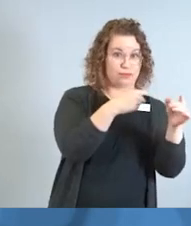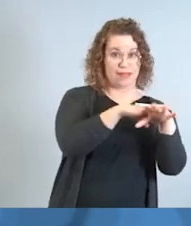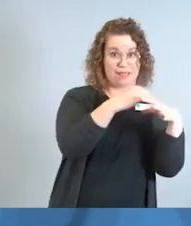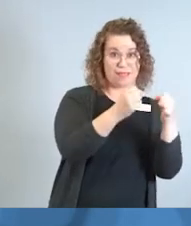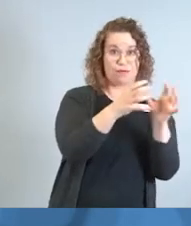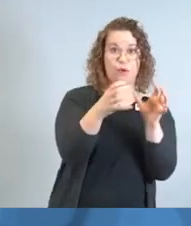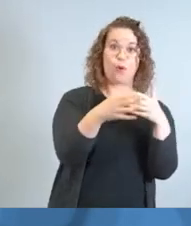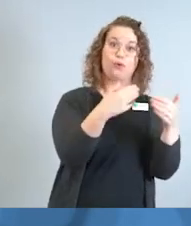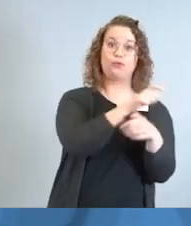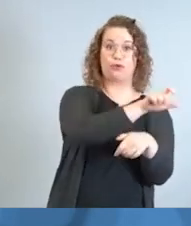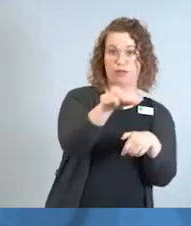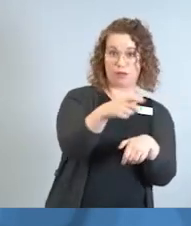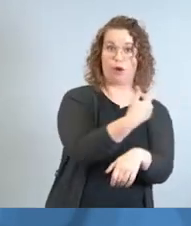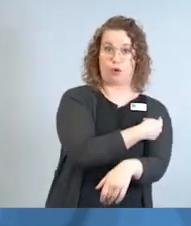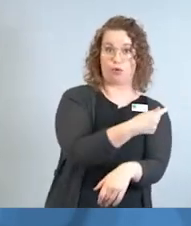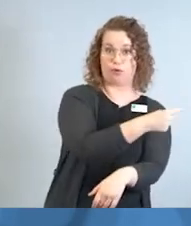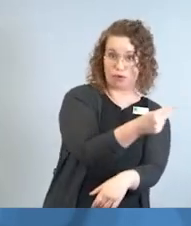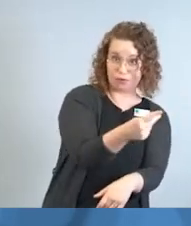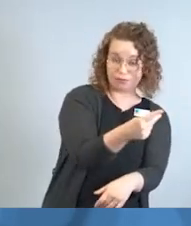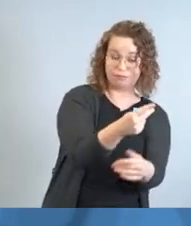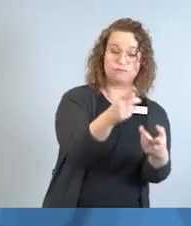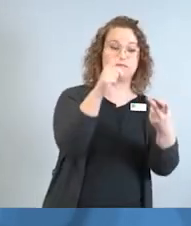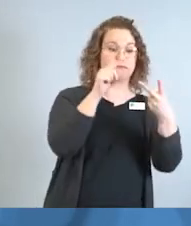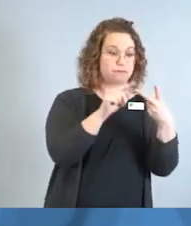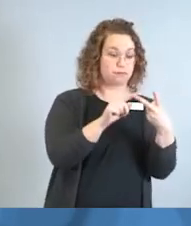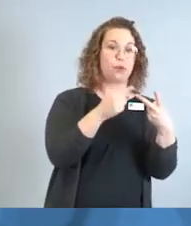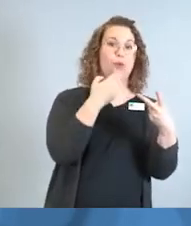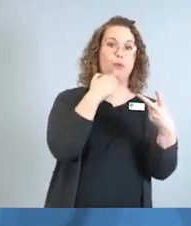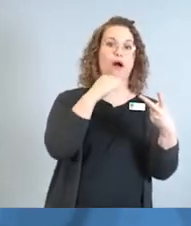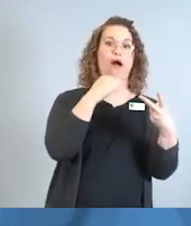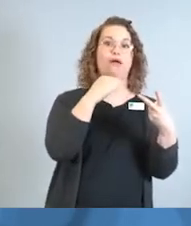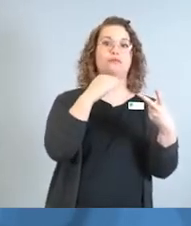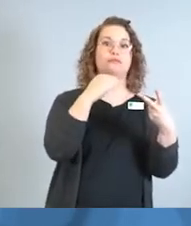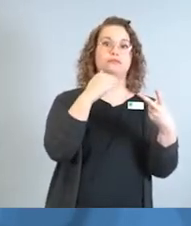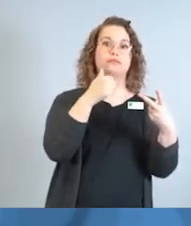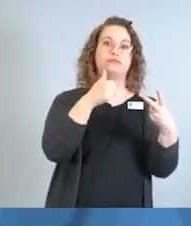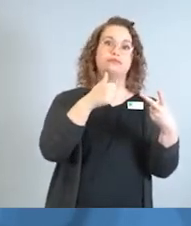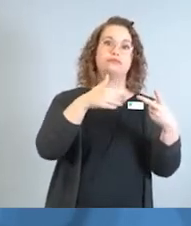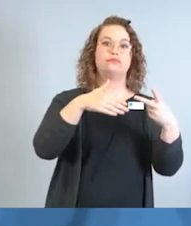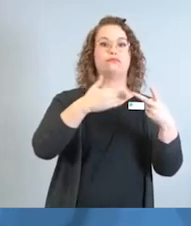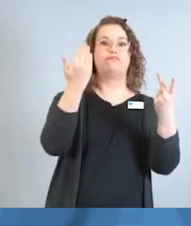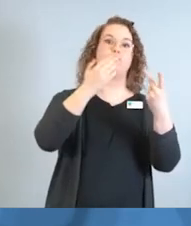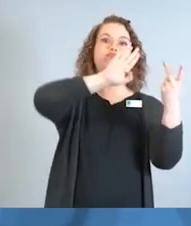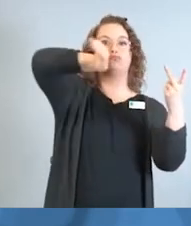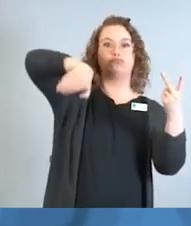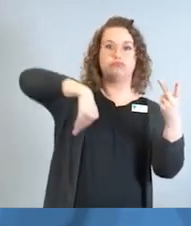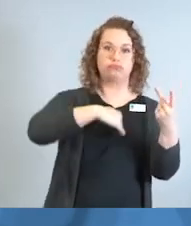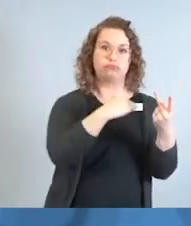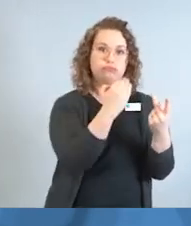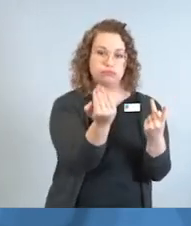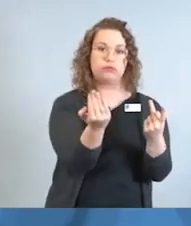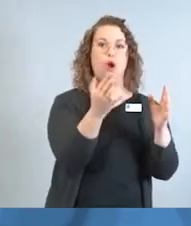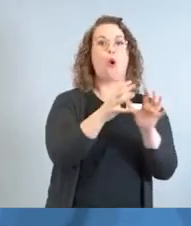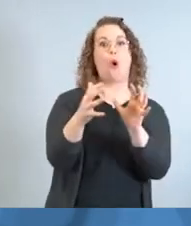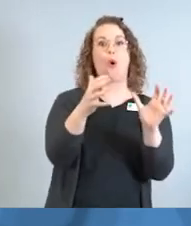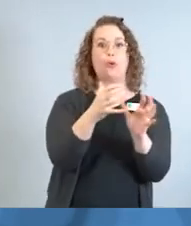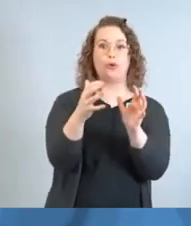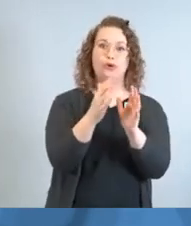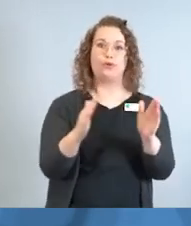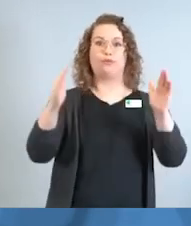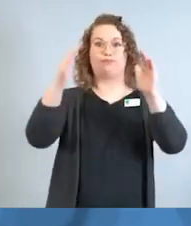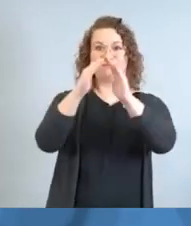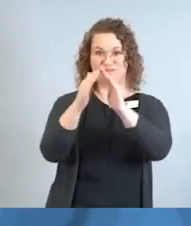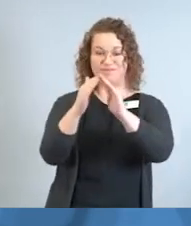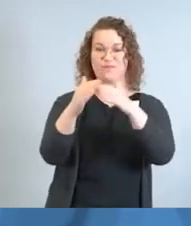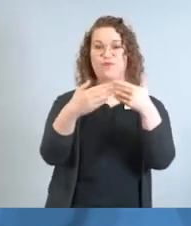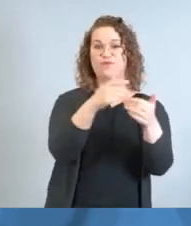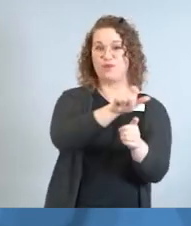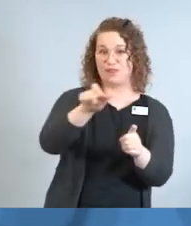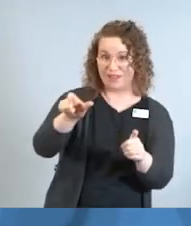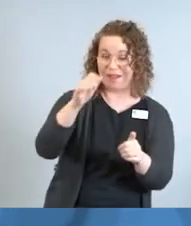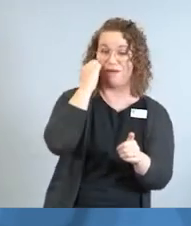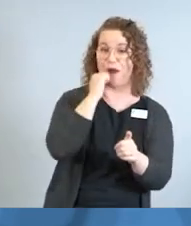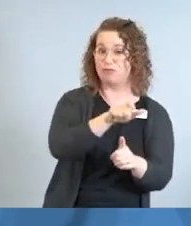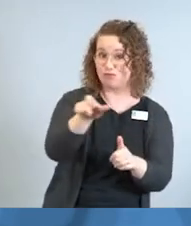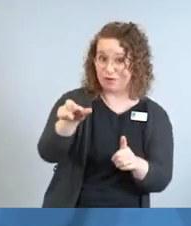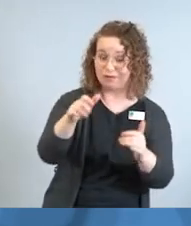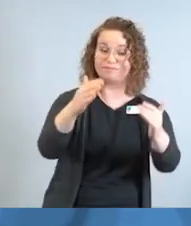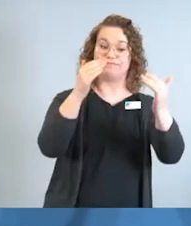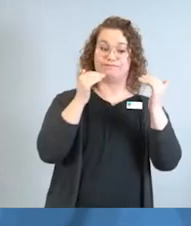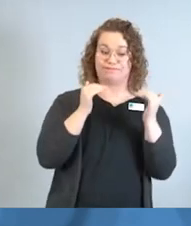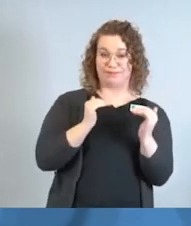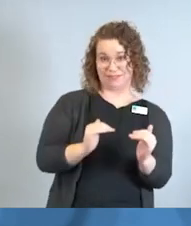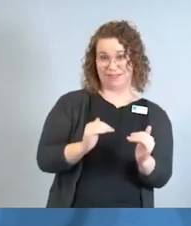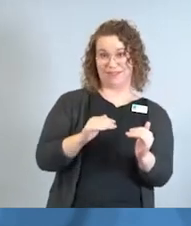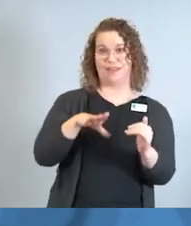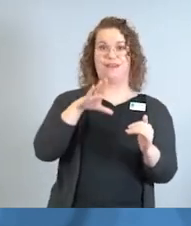ikääntyneiden ympärivuorokautisen hoivan asukkaita ja henkilökuntaa ja sitten ikääntyneitä.